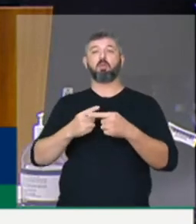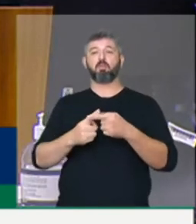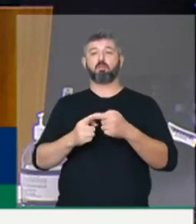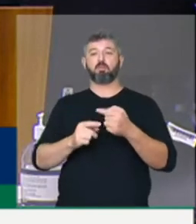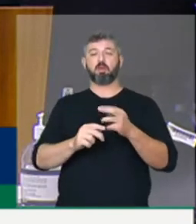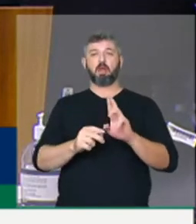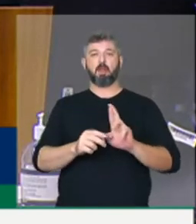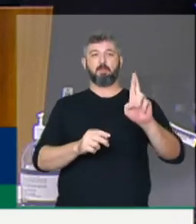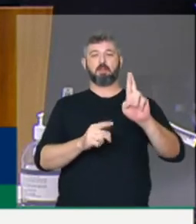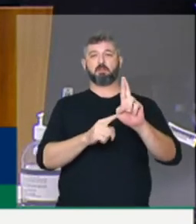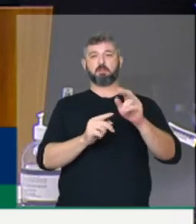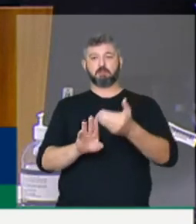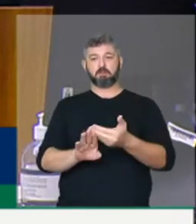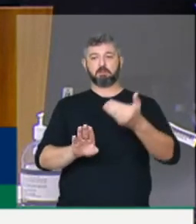AFASTAMENTO DO TITULAR, CONVIDO V.EXA. A PRESTAR UM